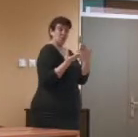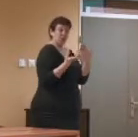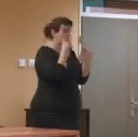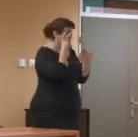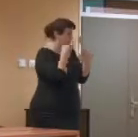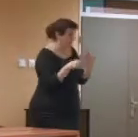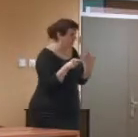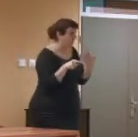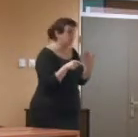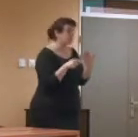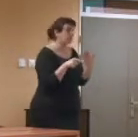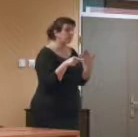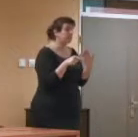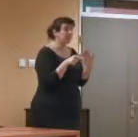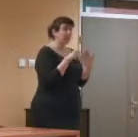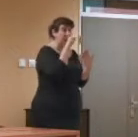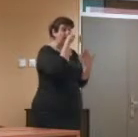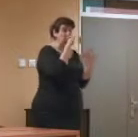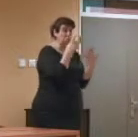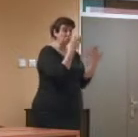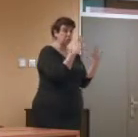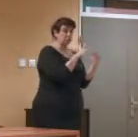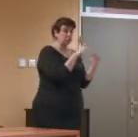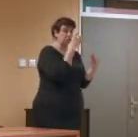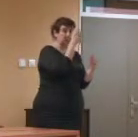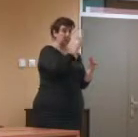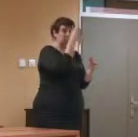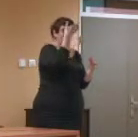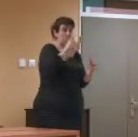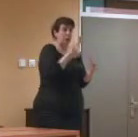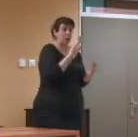no era absolutamente nada, era un militante de base, no tenía ningún otro cargo,